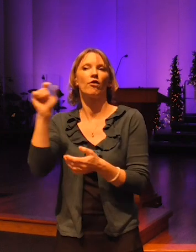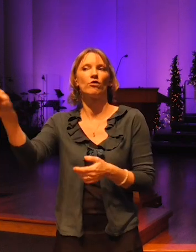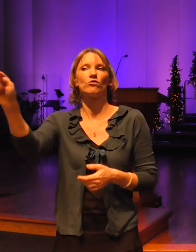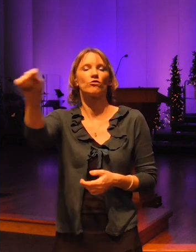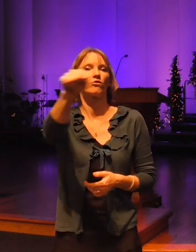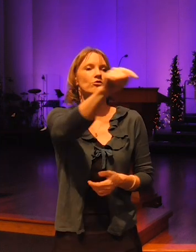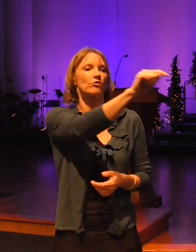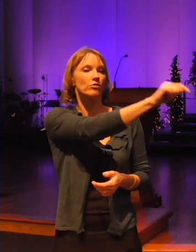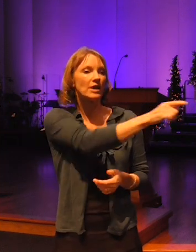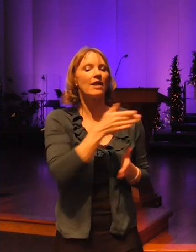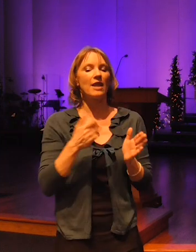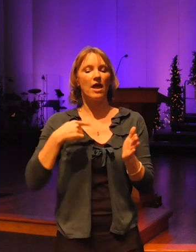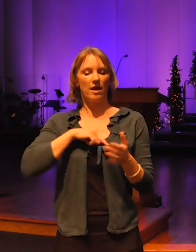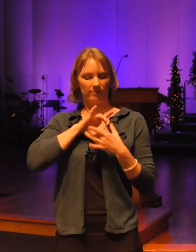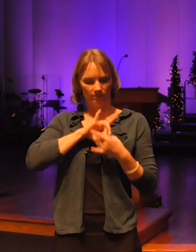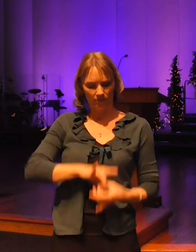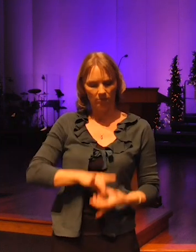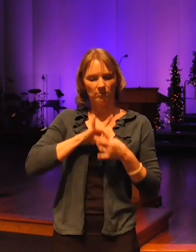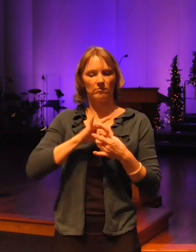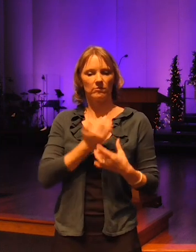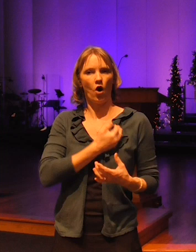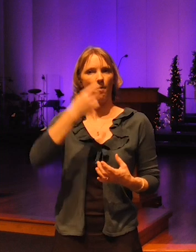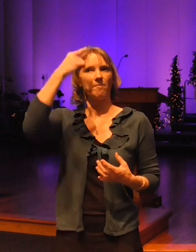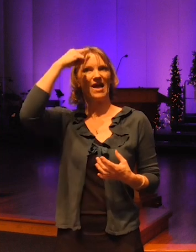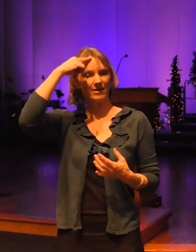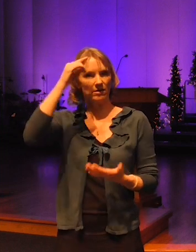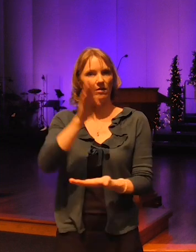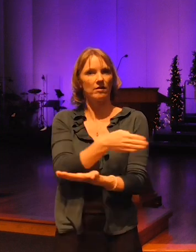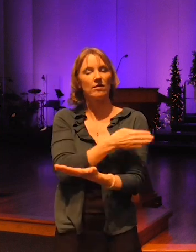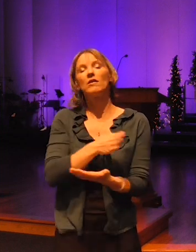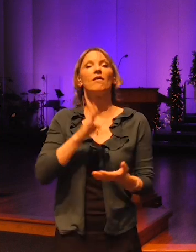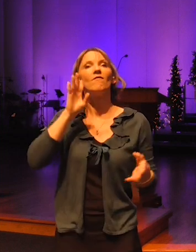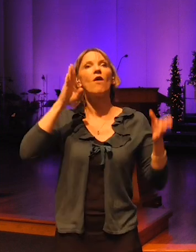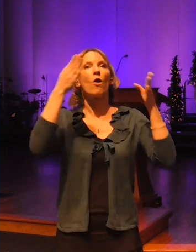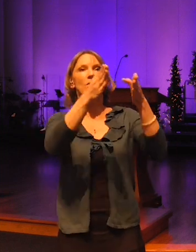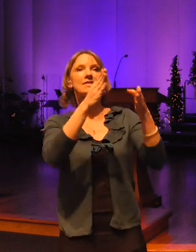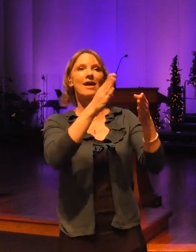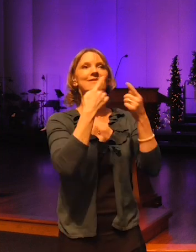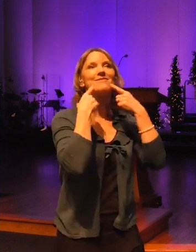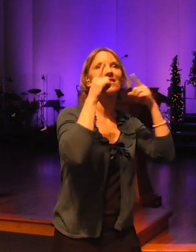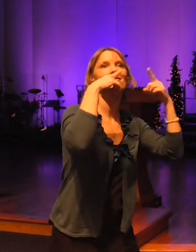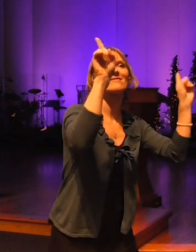instrumentos mentales con el éxito y la felicidad con la idea de plenitud física y, sobre